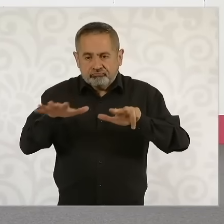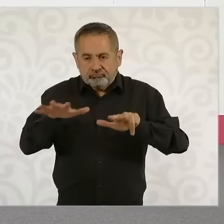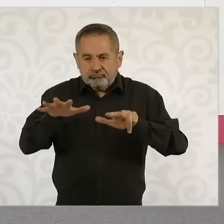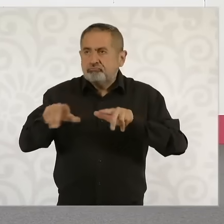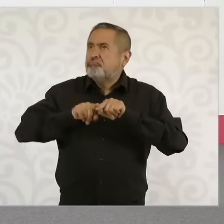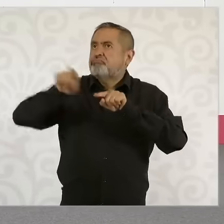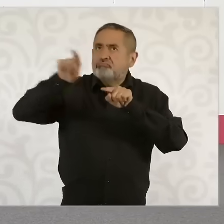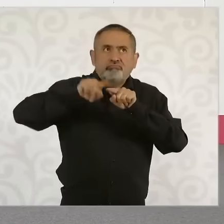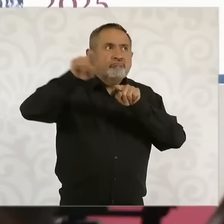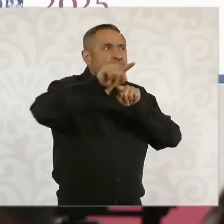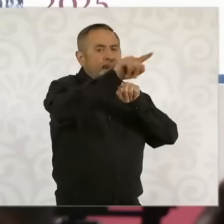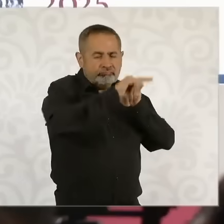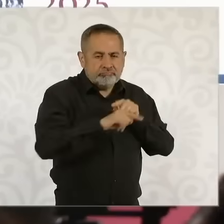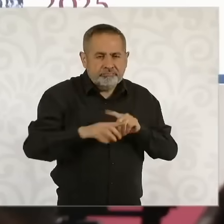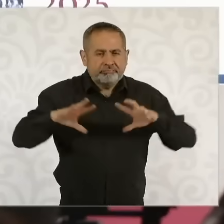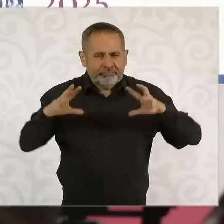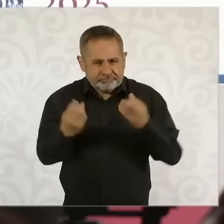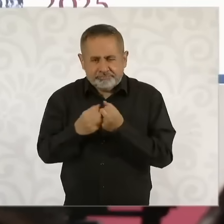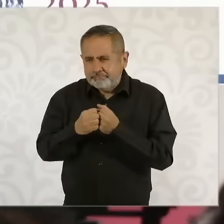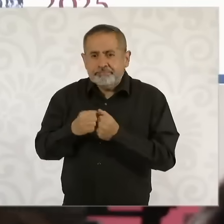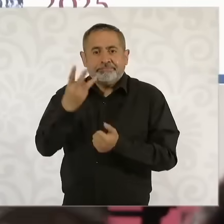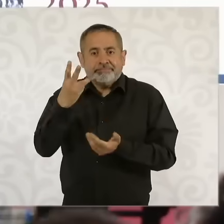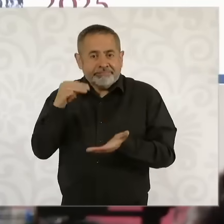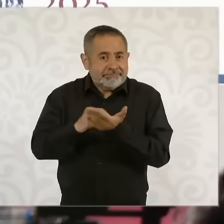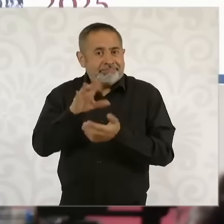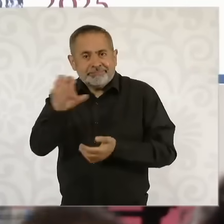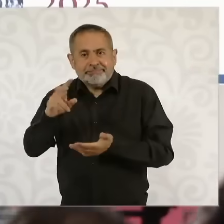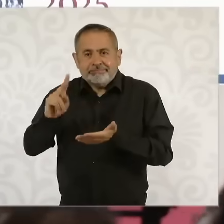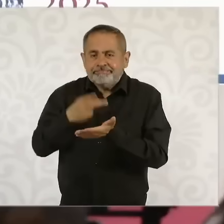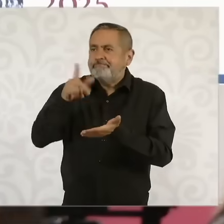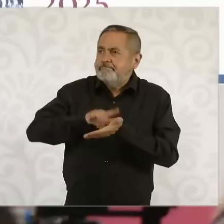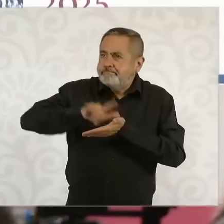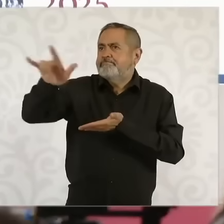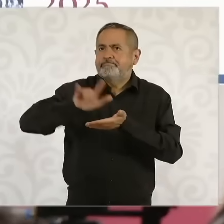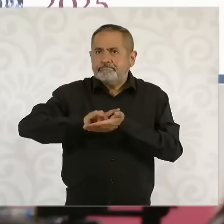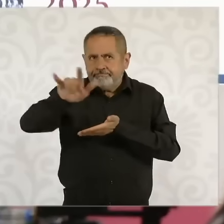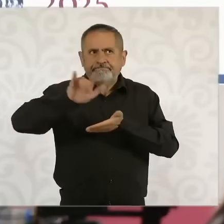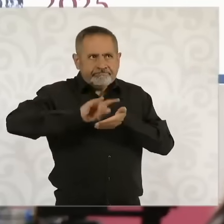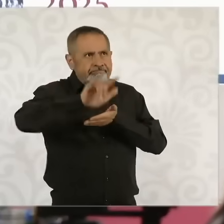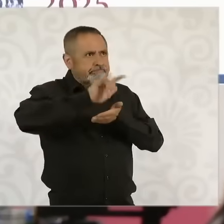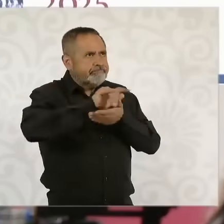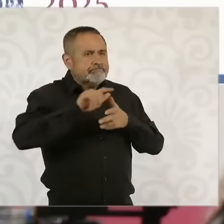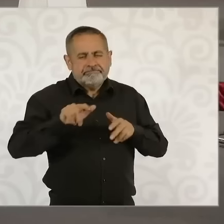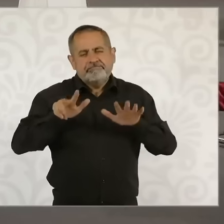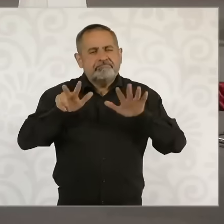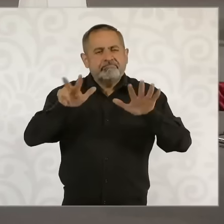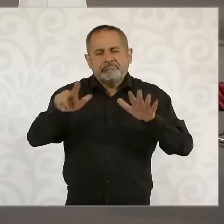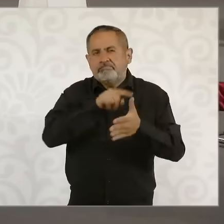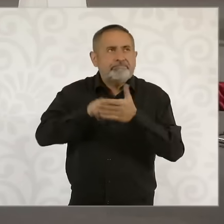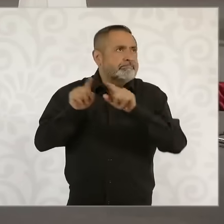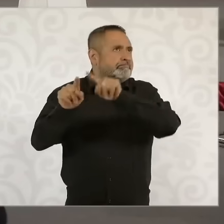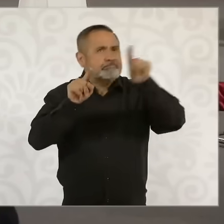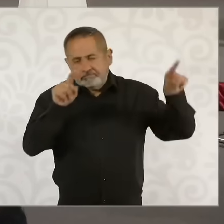semestre, más de 3,500 operaciones y transportado un promedio de 48 pasajeros por operación.